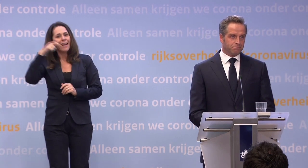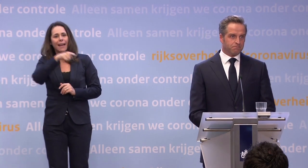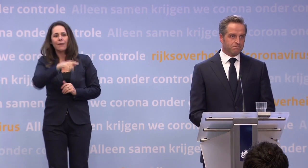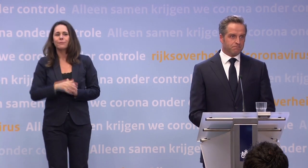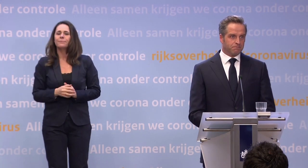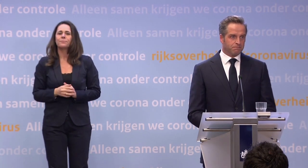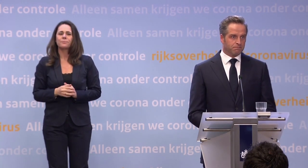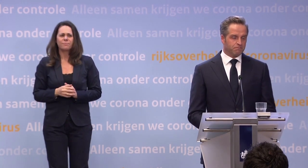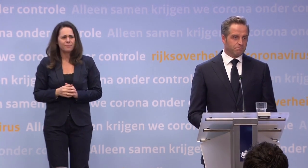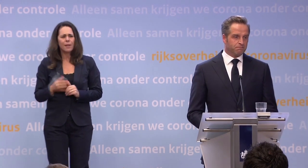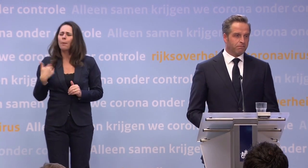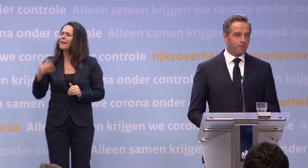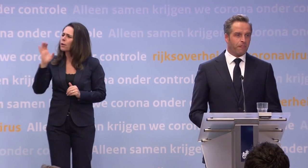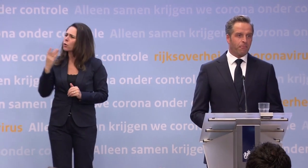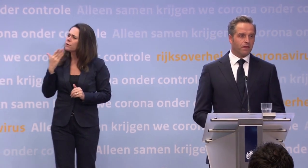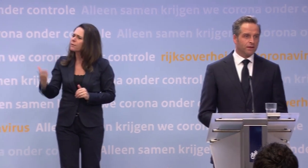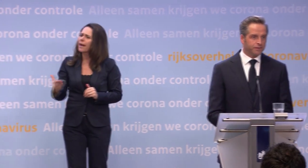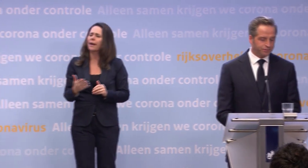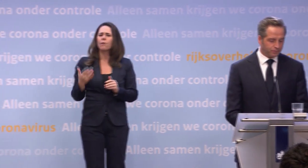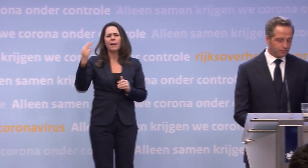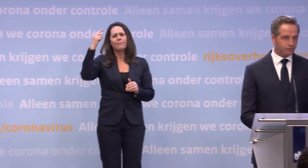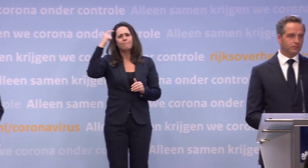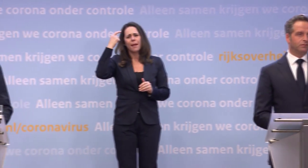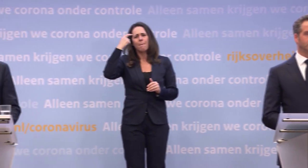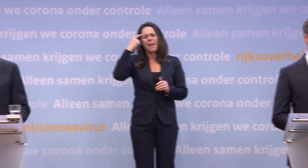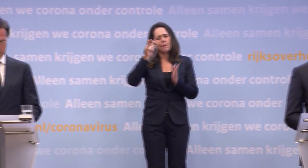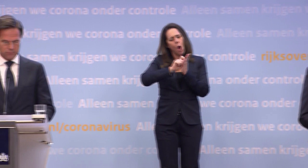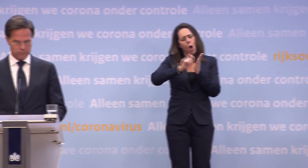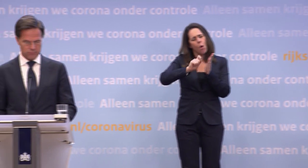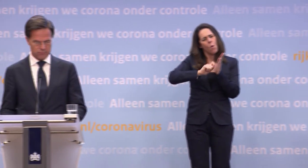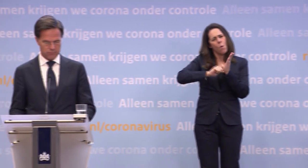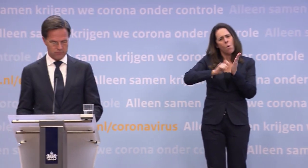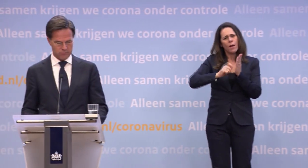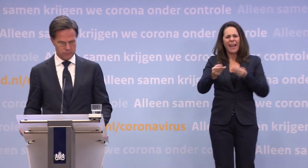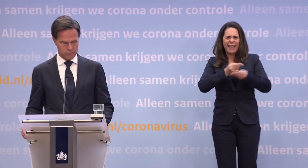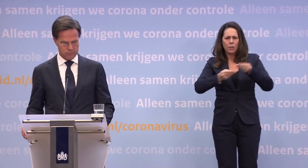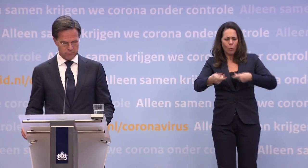Meneer Rutte, ik wou u vragen over dat memo... ...van Economische Zaken over de horeca waaruit blijkt...